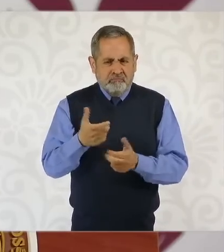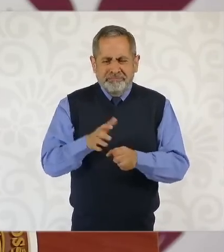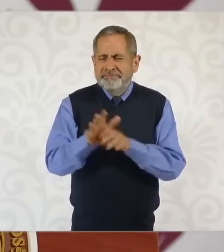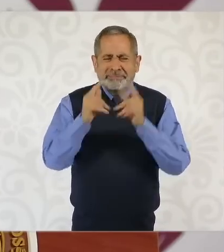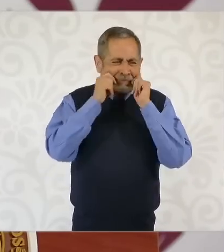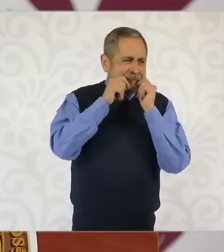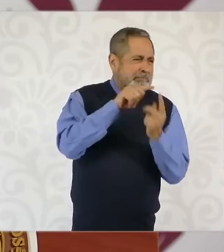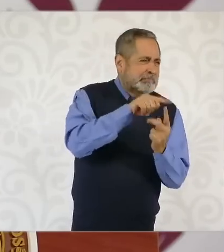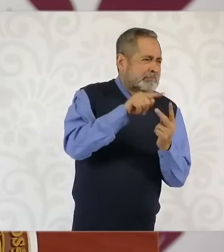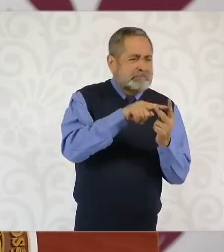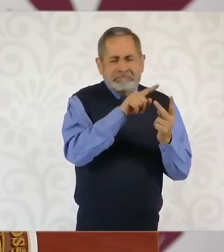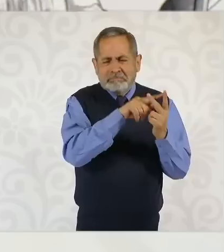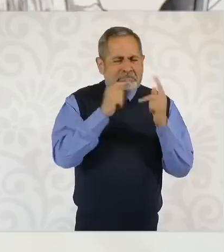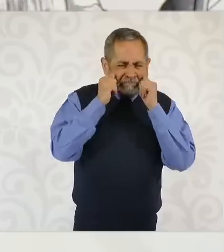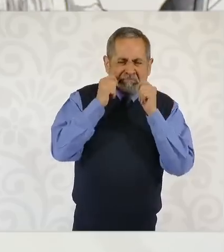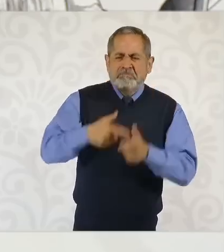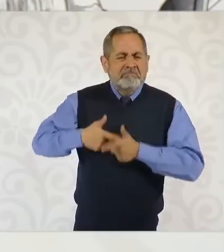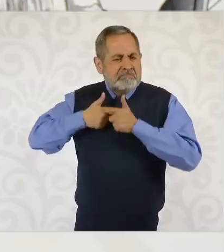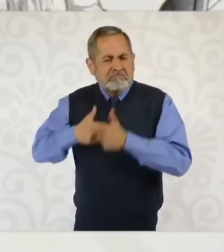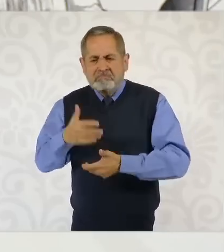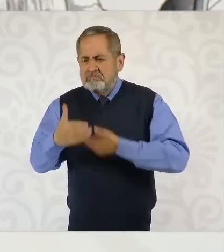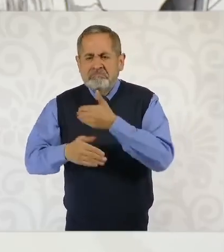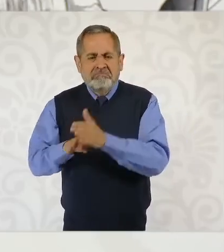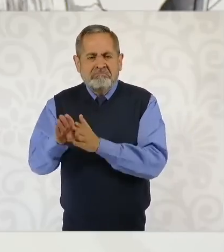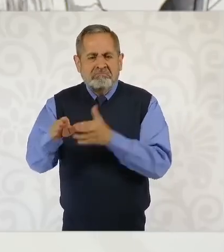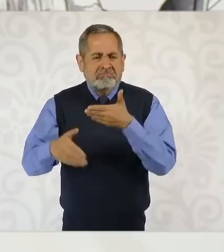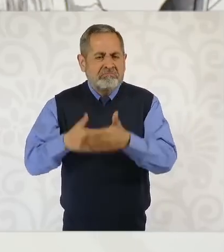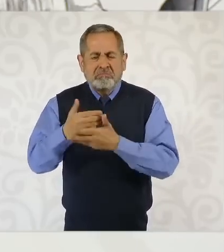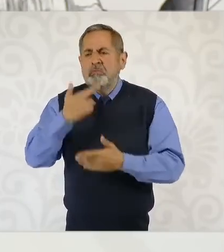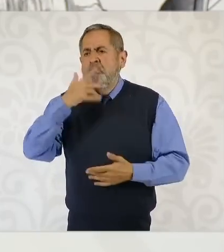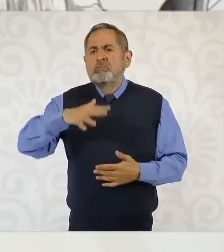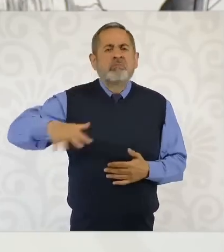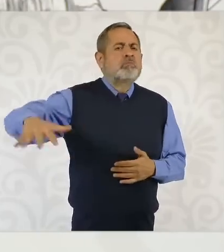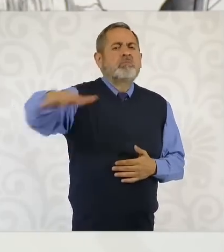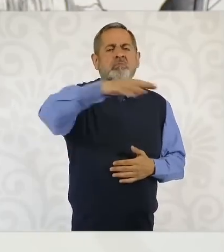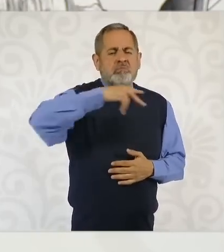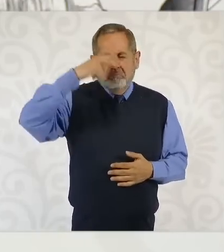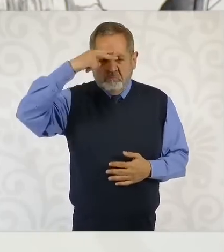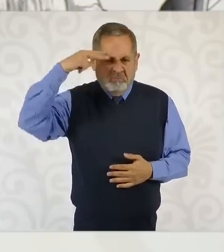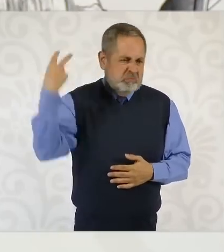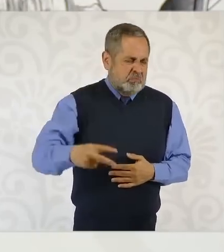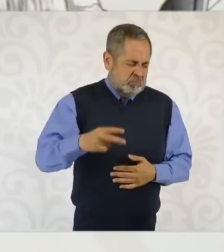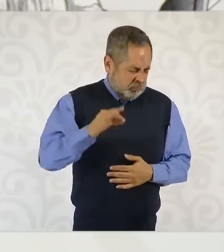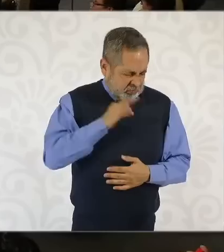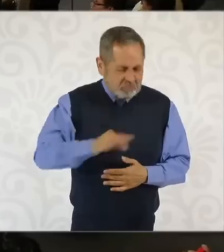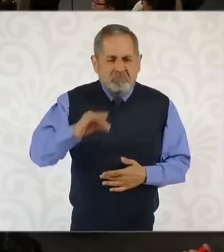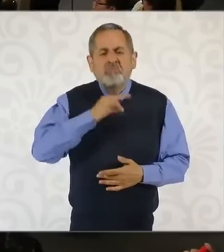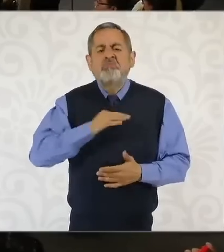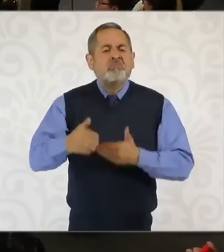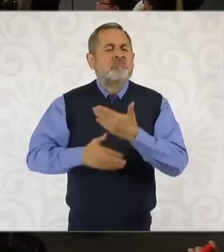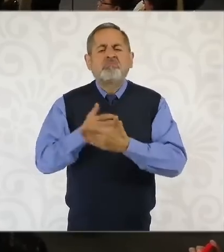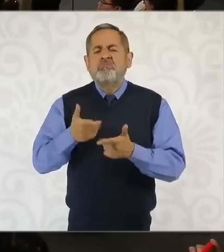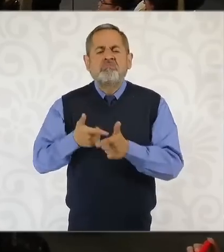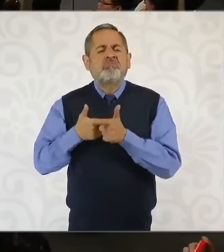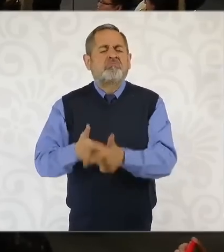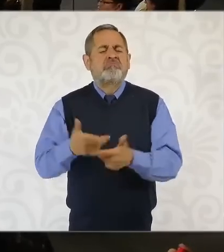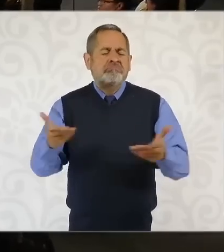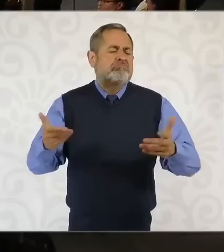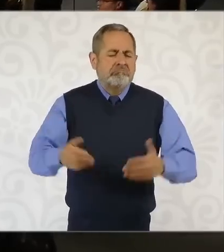adelante porque lo mejor de todo es nuestro pueblo lo mejor siempre Gracias presidenta en otro